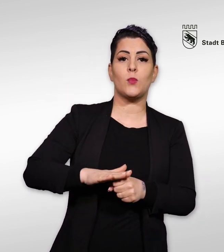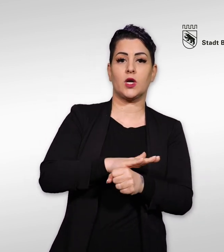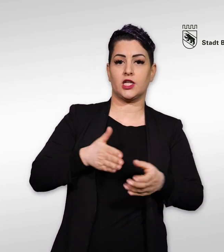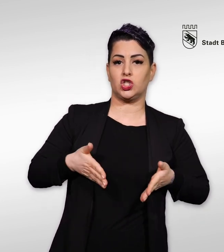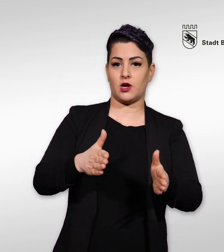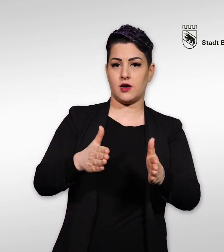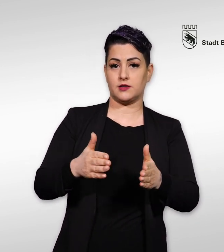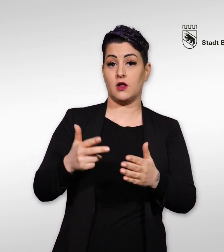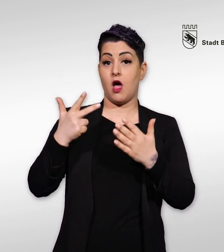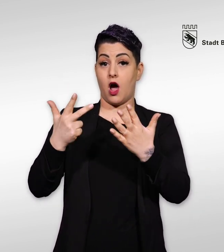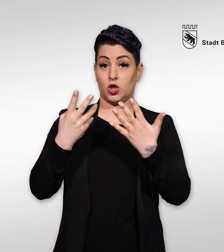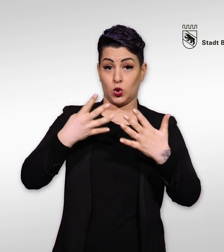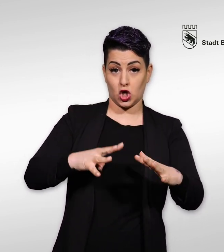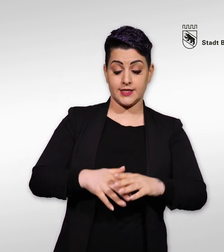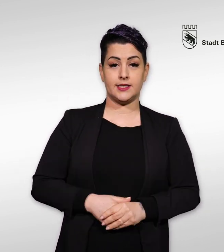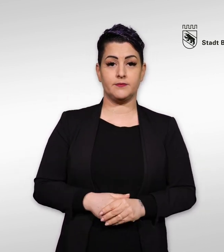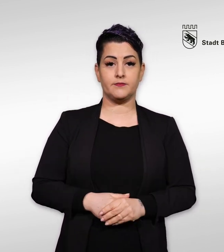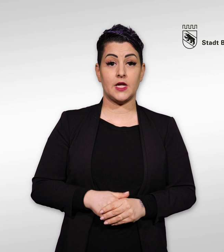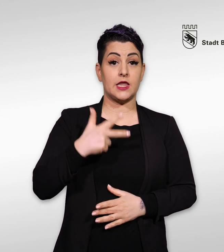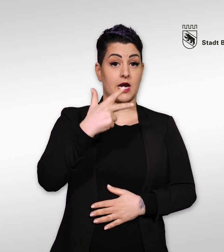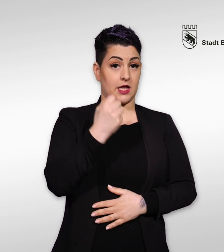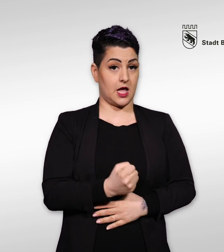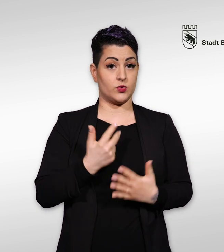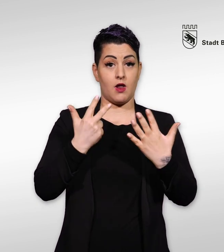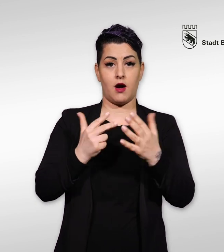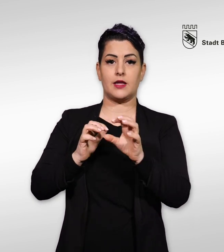Murtenstrasse 98 3008 Bern